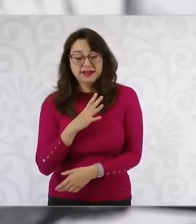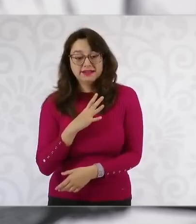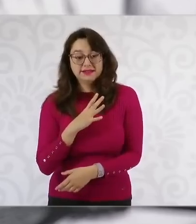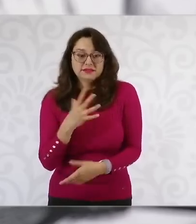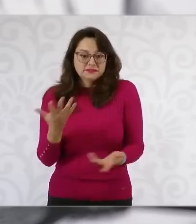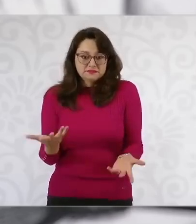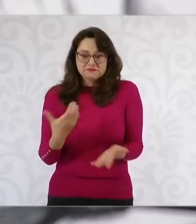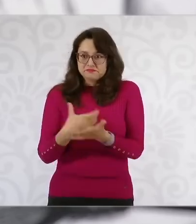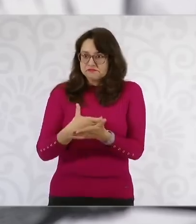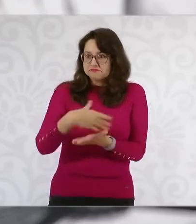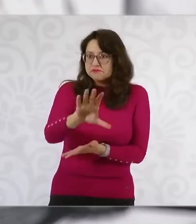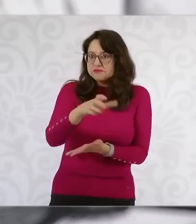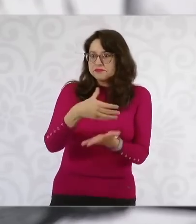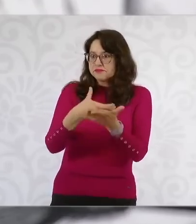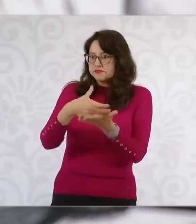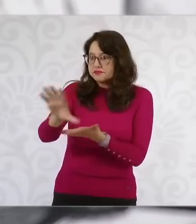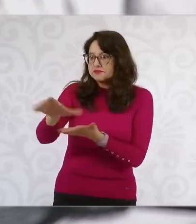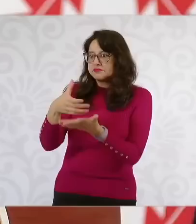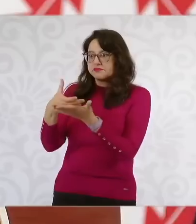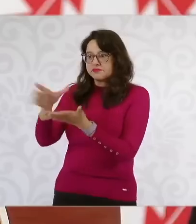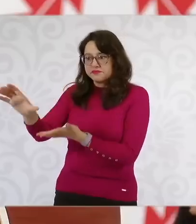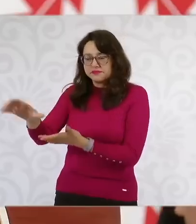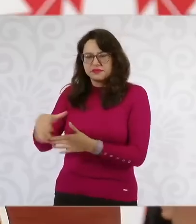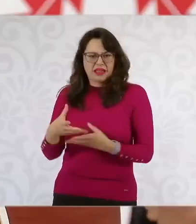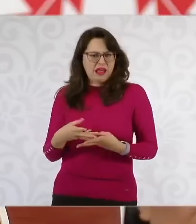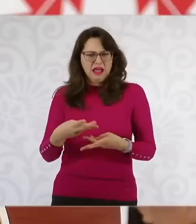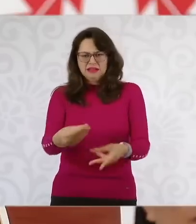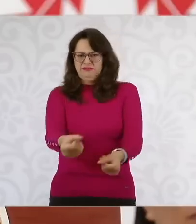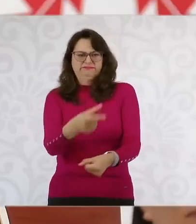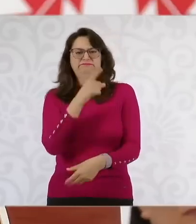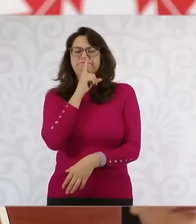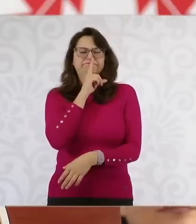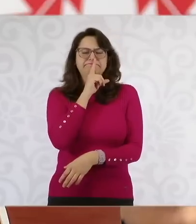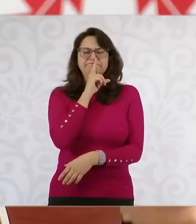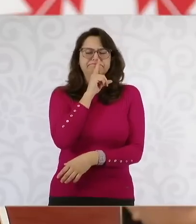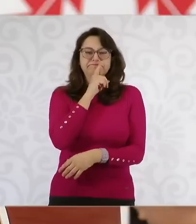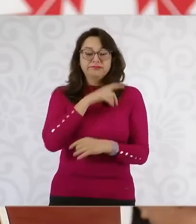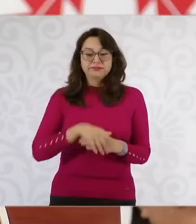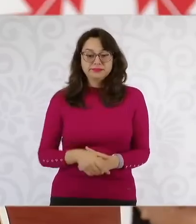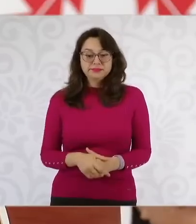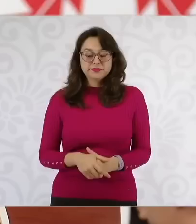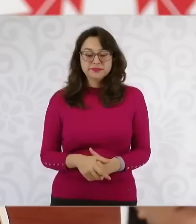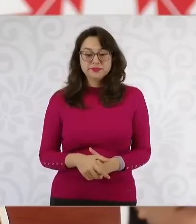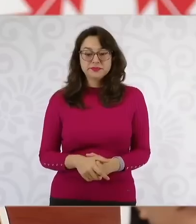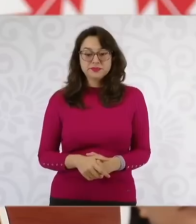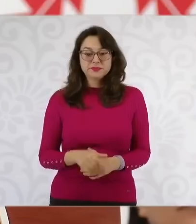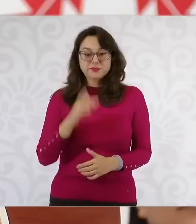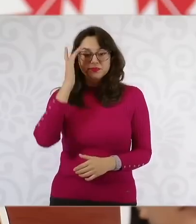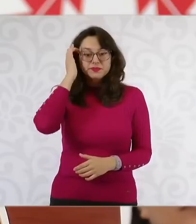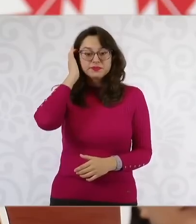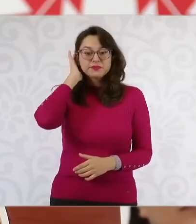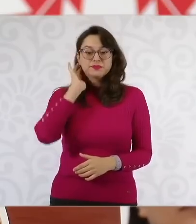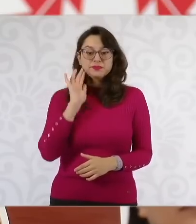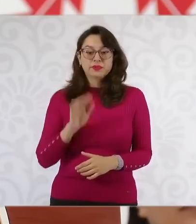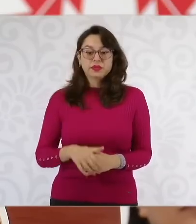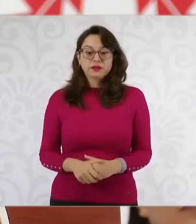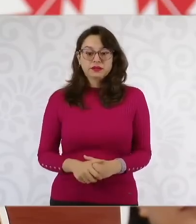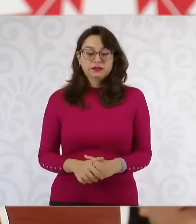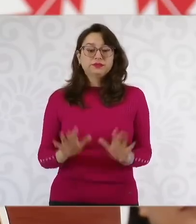aprovechando Cuántas veces dijeron que estaban a favor de los programas